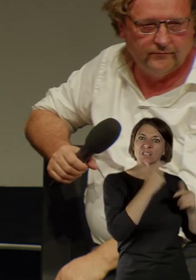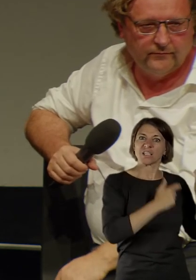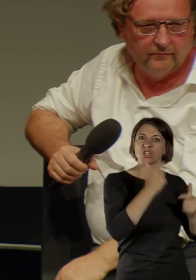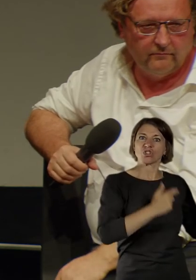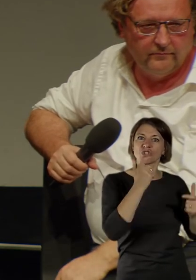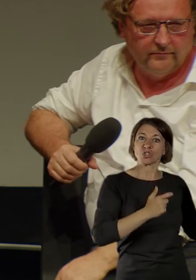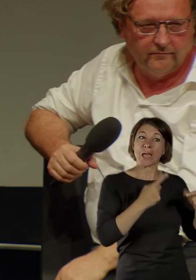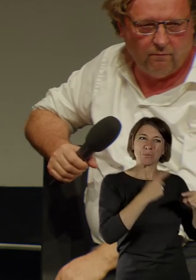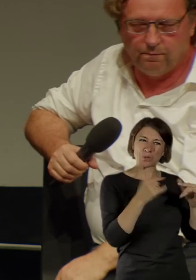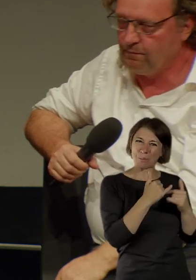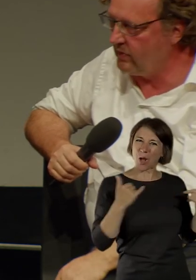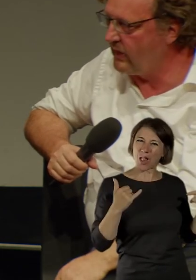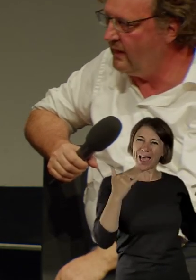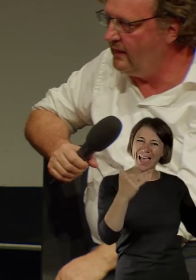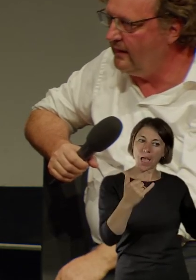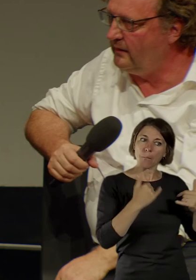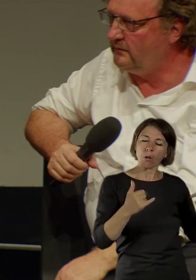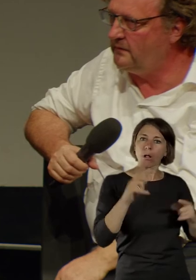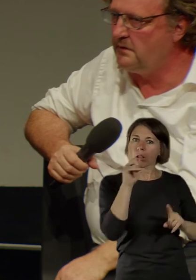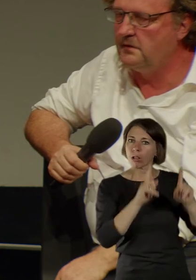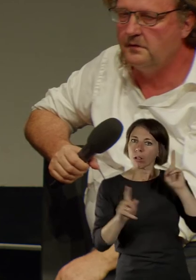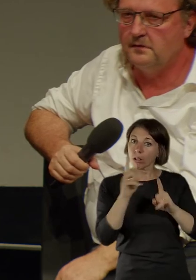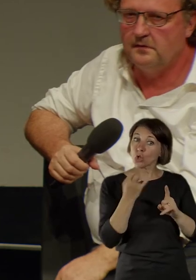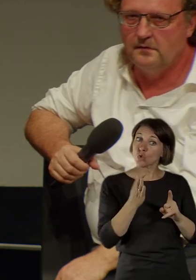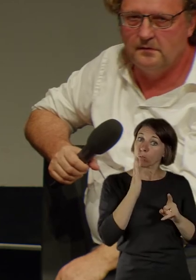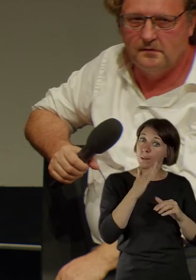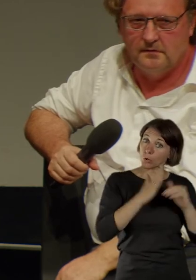které je možné už dneska zastavět velmi intenzivně. A my přemýšlíme jak.